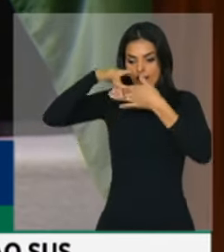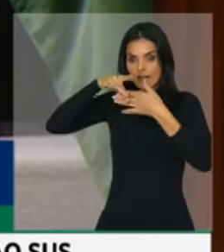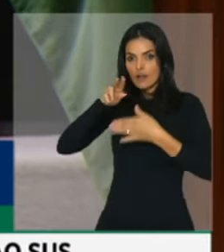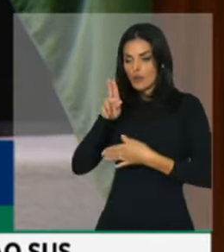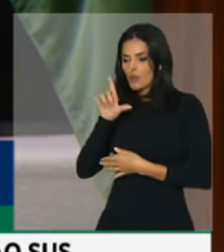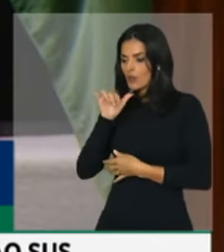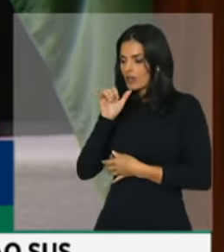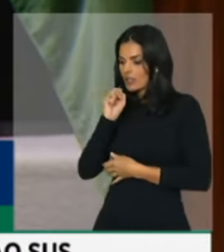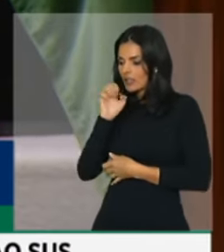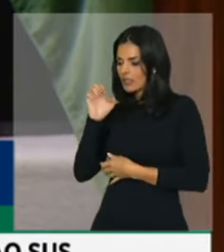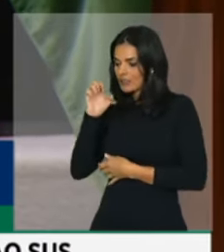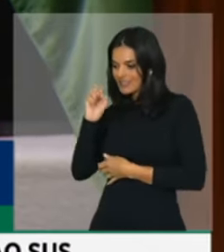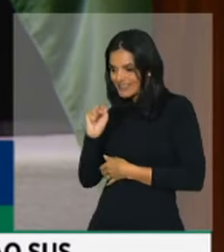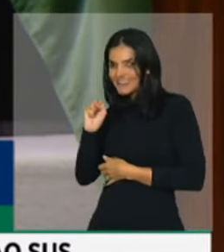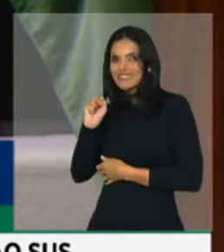CONSTITUIÇÃO CIDADÃDE 1988